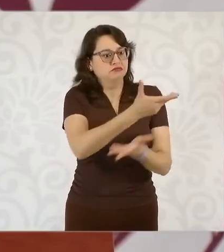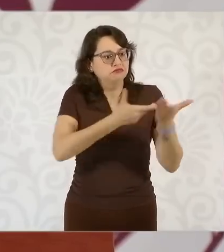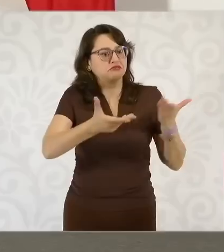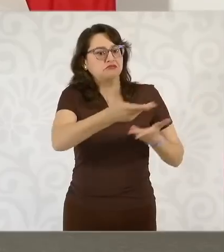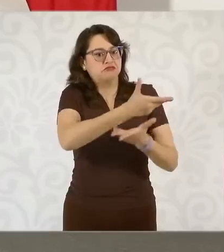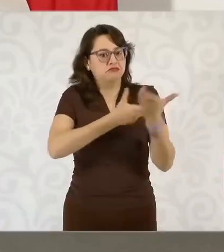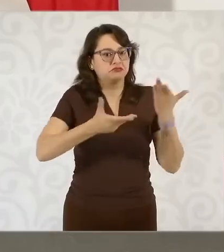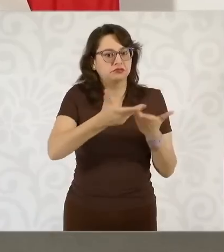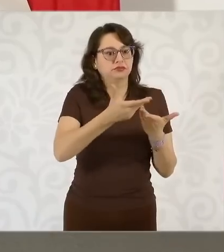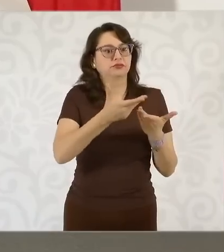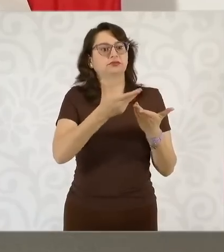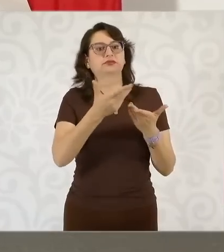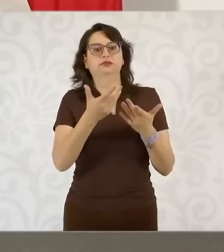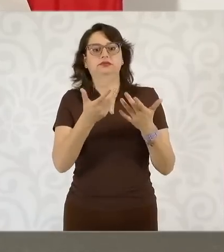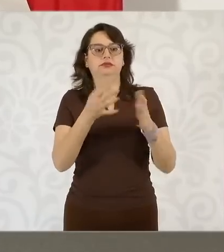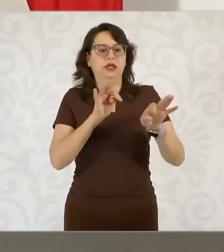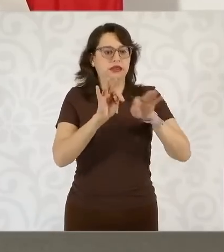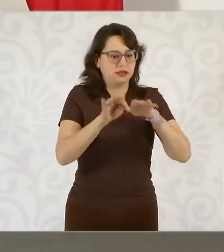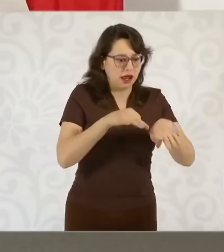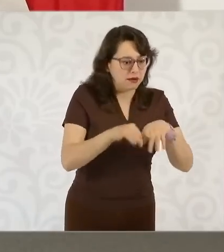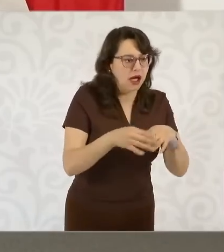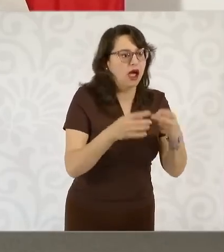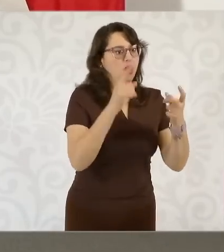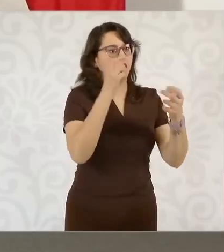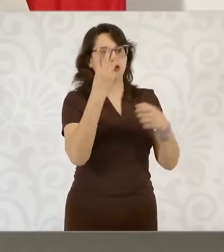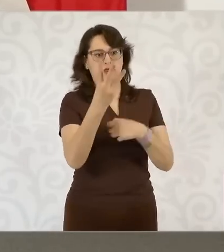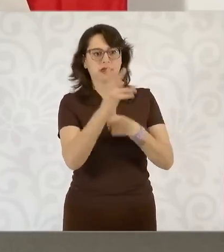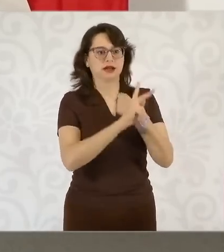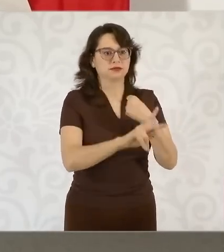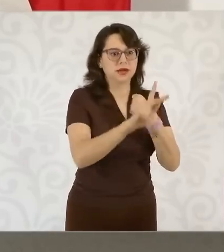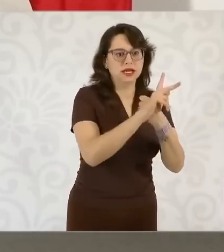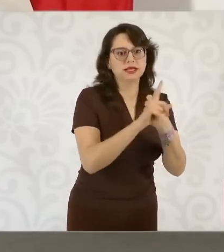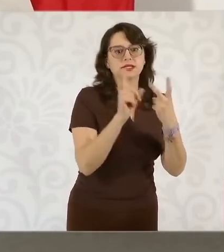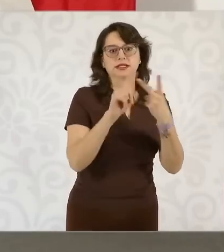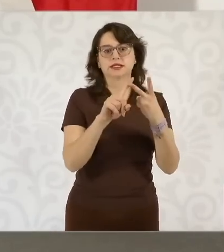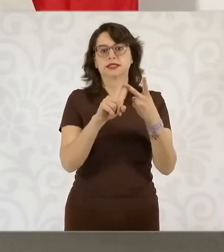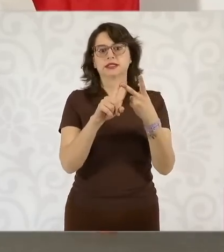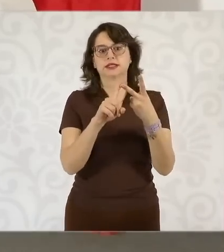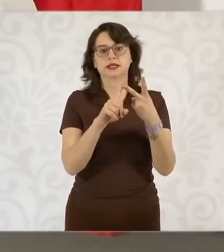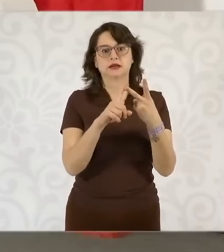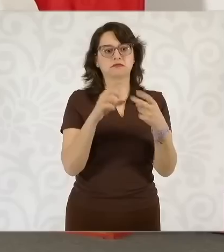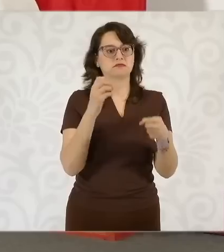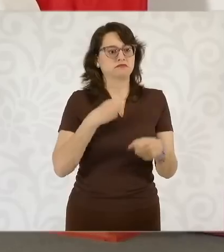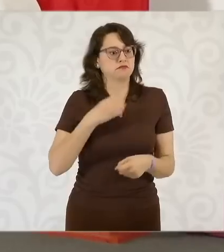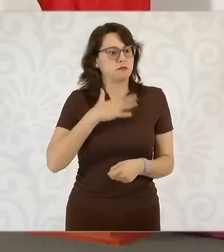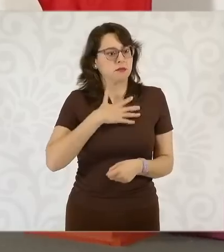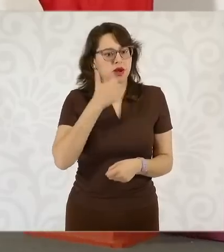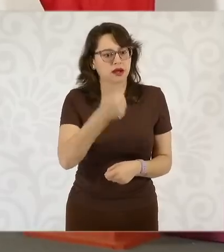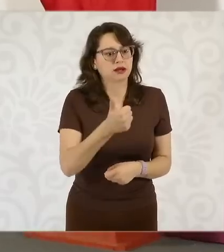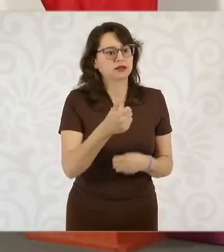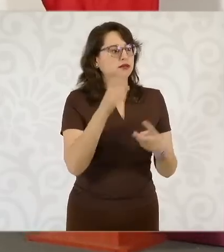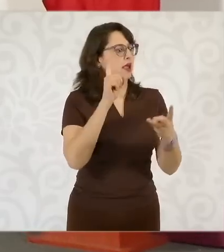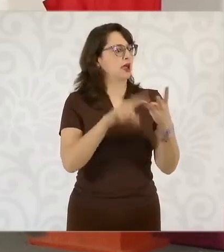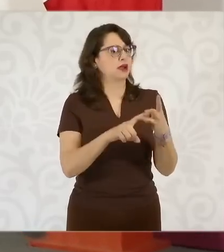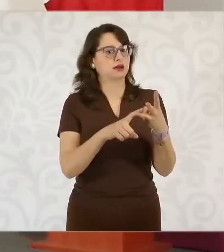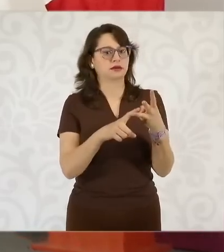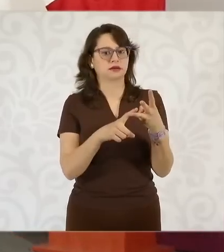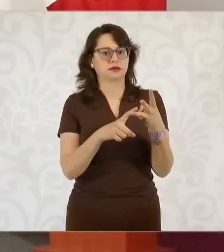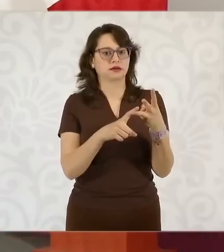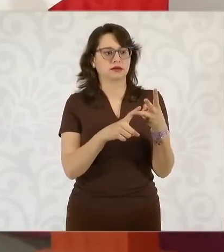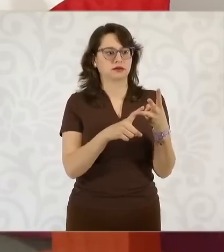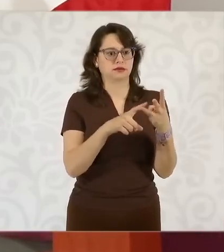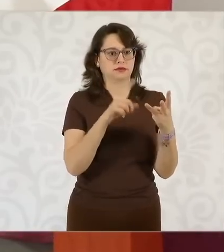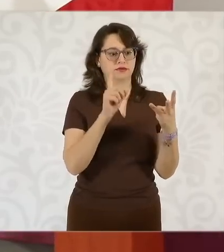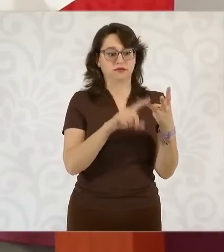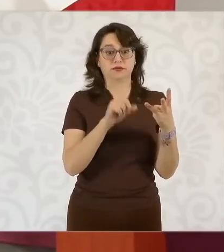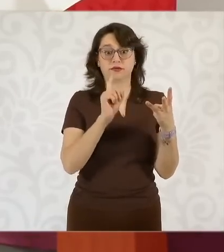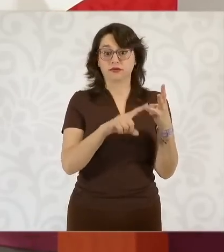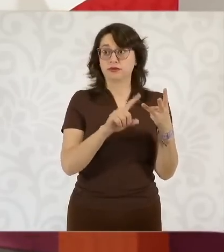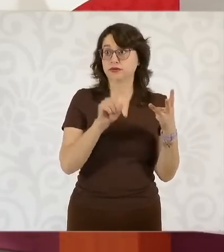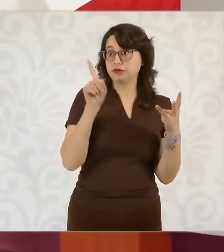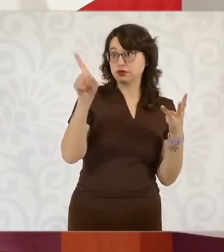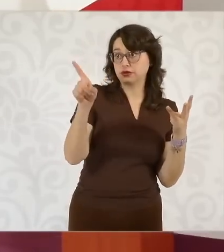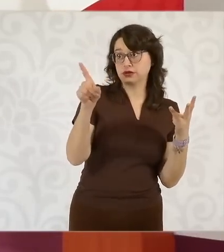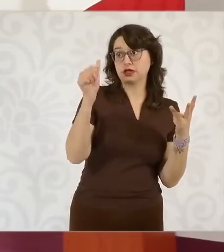crear empleo en los tres países e mejorar el bienestar y competir de mejor manera con otras